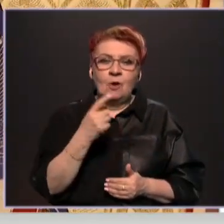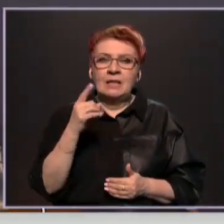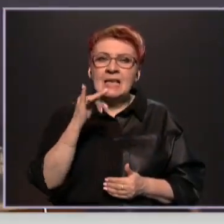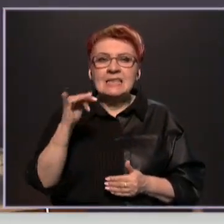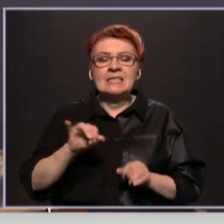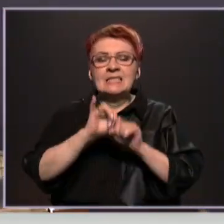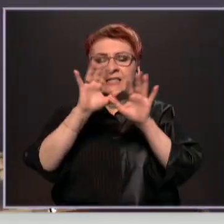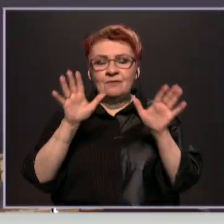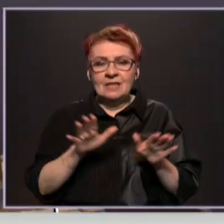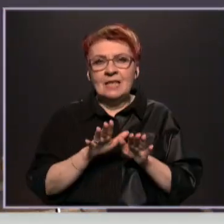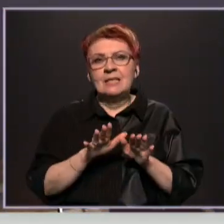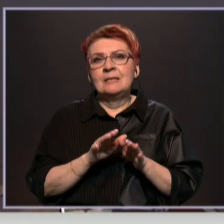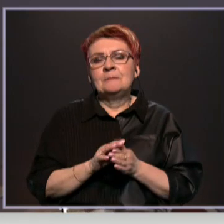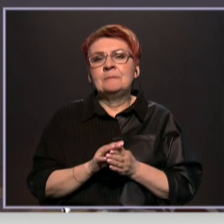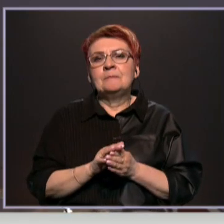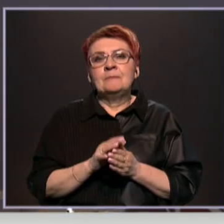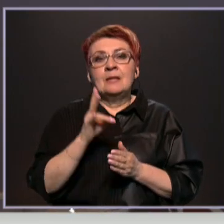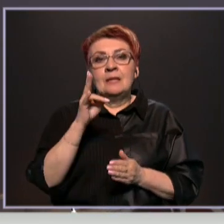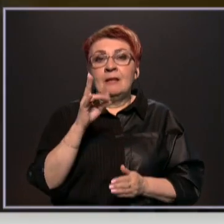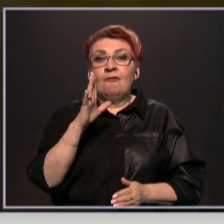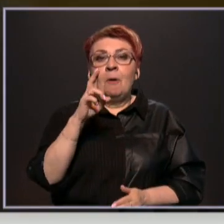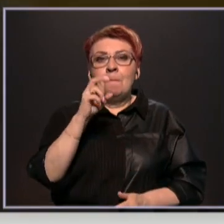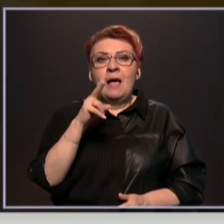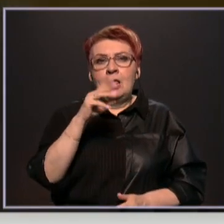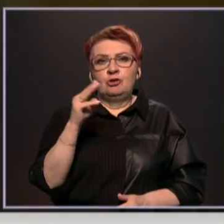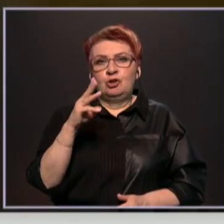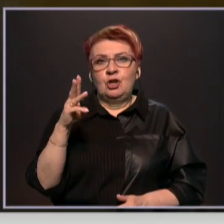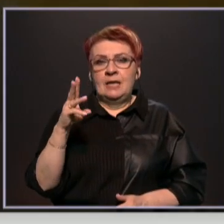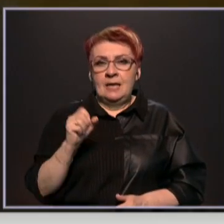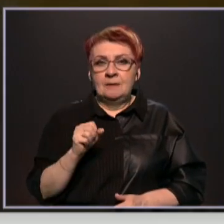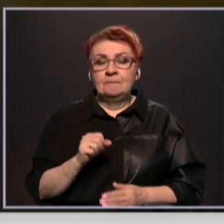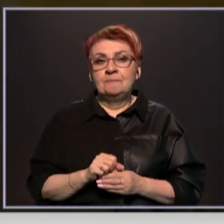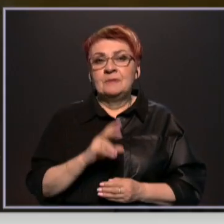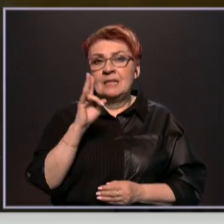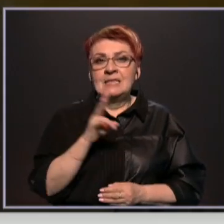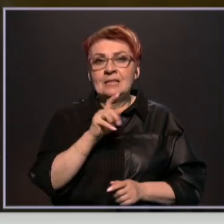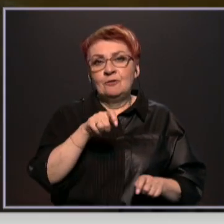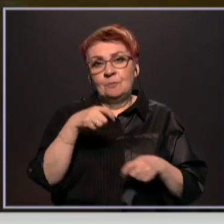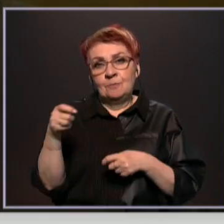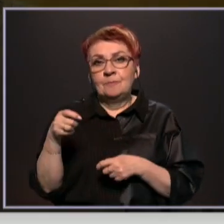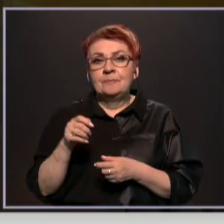главного храма ведомства в Балашихе настоятель передал именно Подворье славянскому монастыря